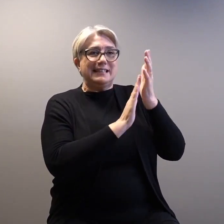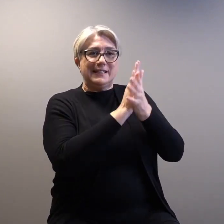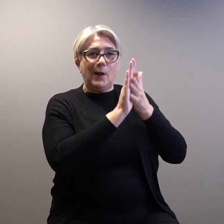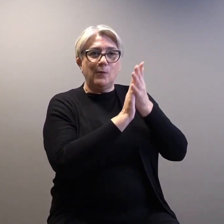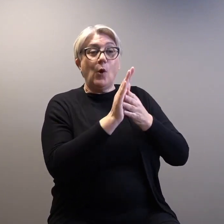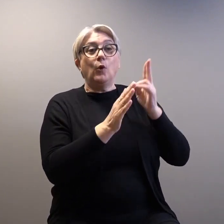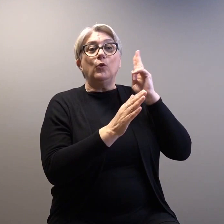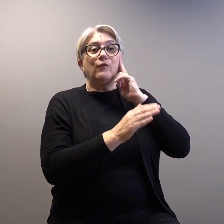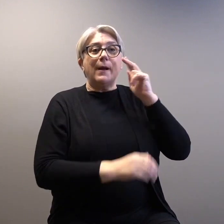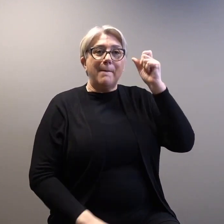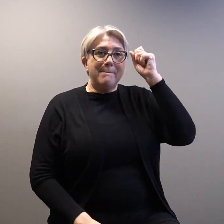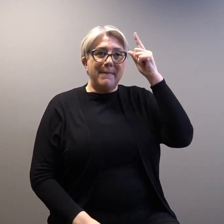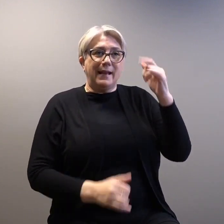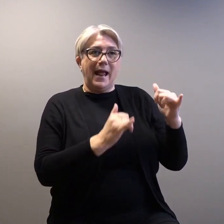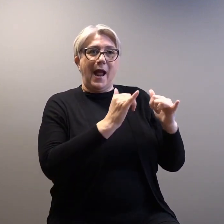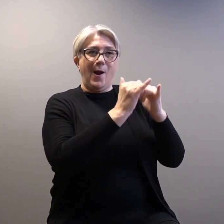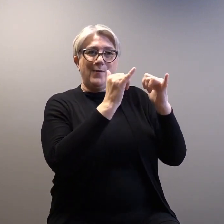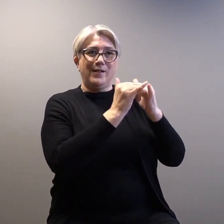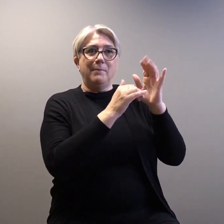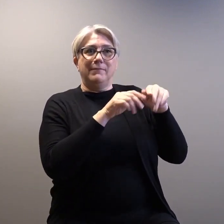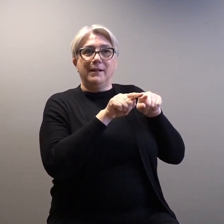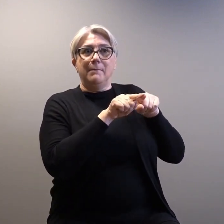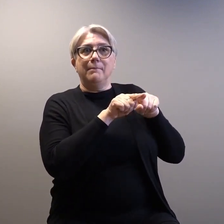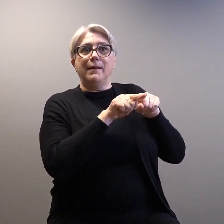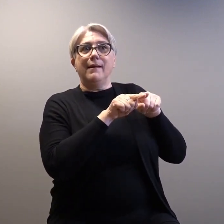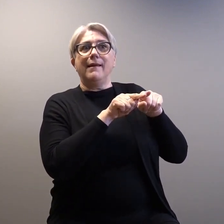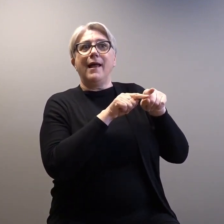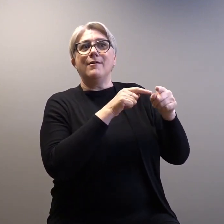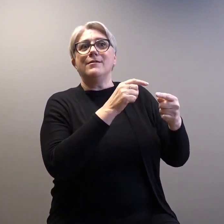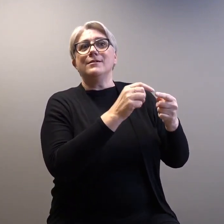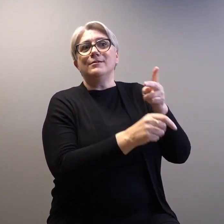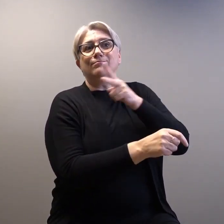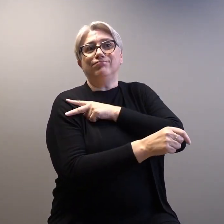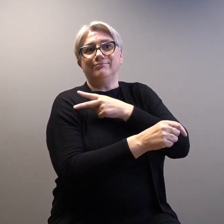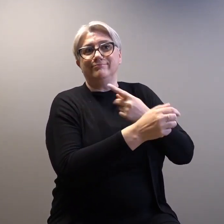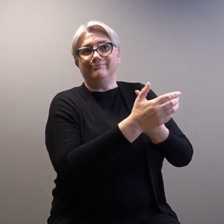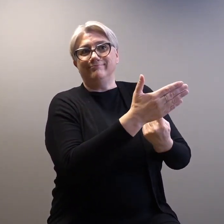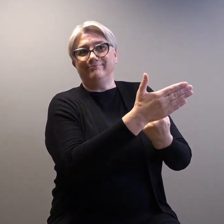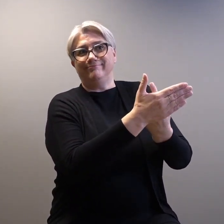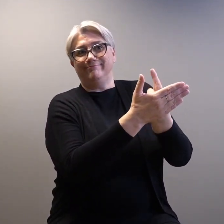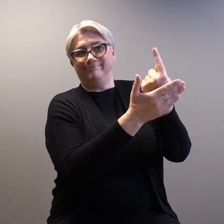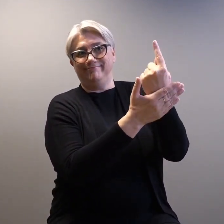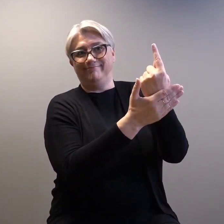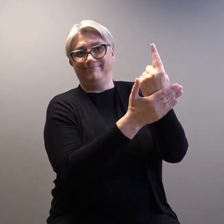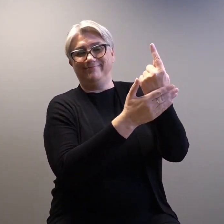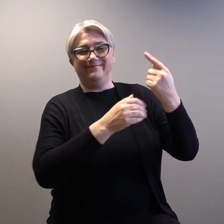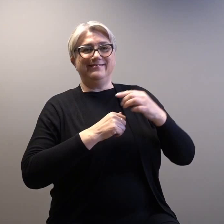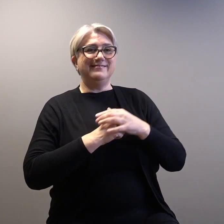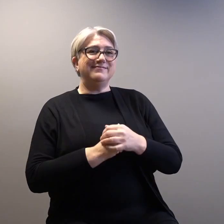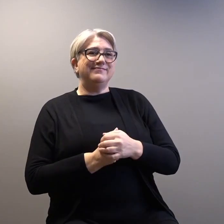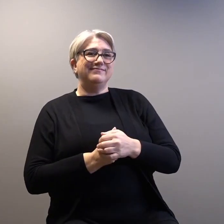táknmáls og döff með menningarhátíð voru að byrja að skila árangri.